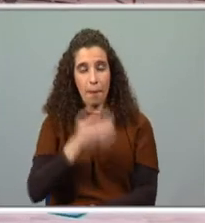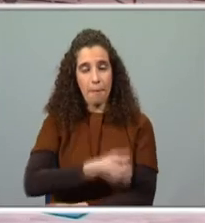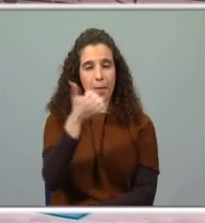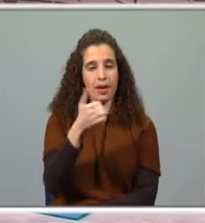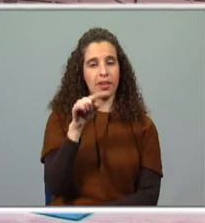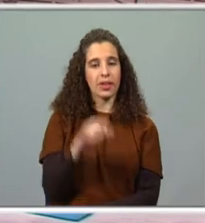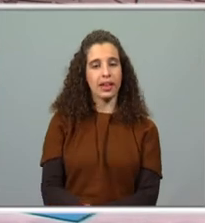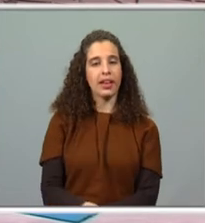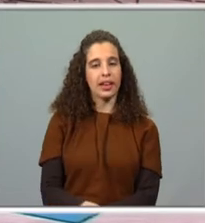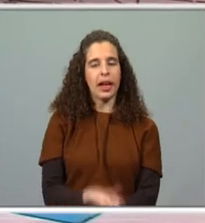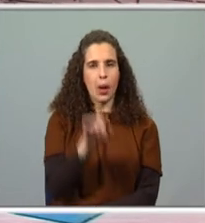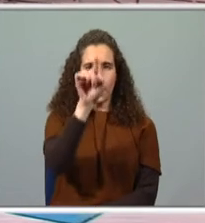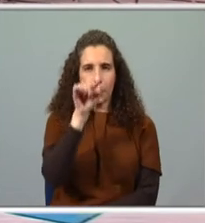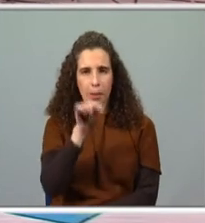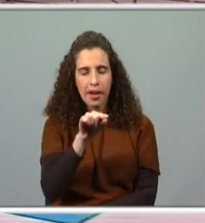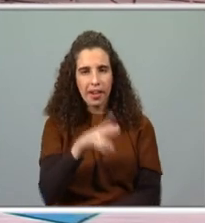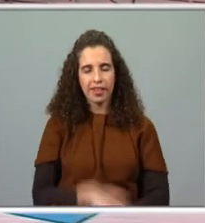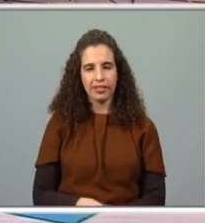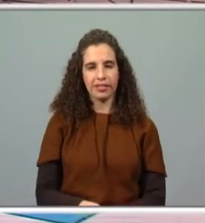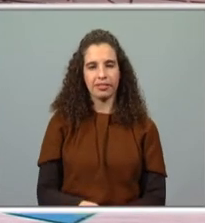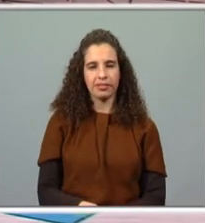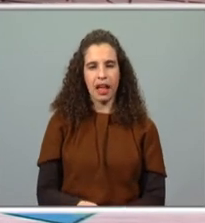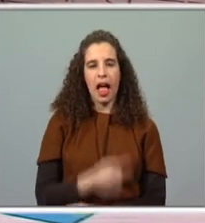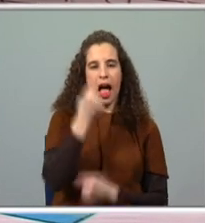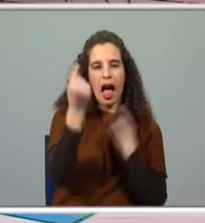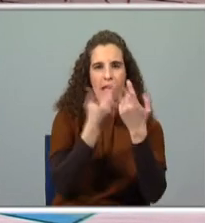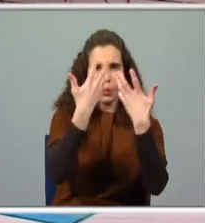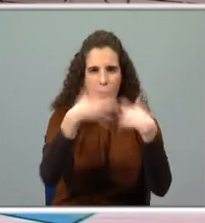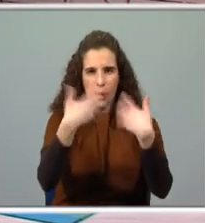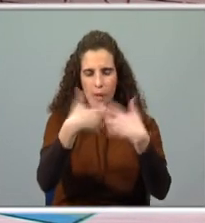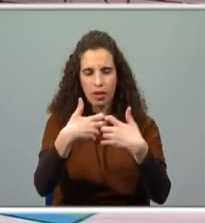eram as interjeições Ficaram algumas dúvidas não há problema 是感嘆詞有一些疑問沒問題